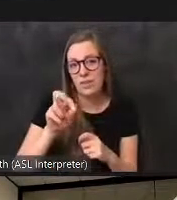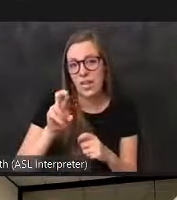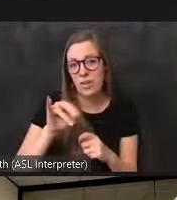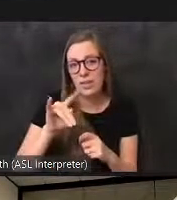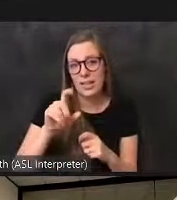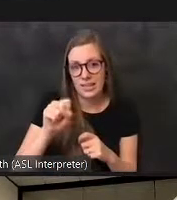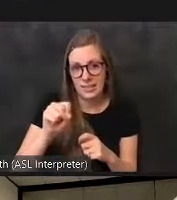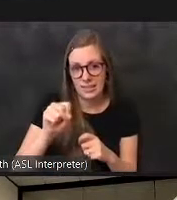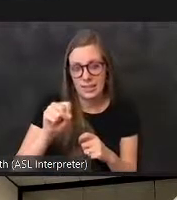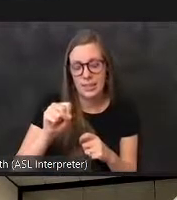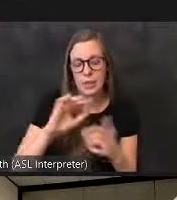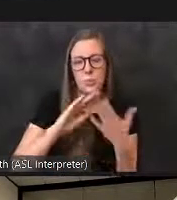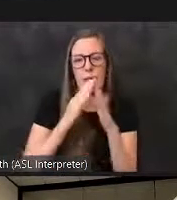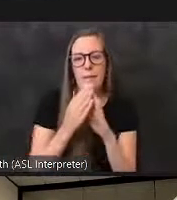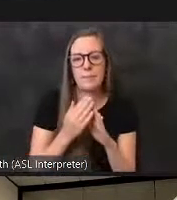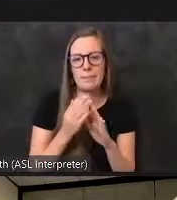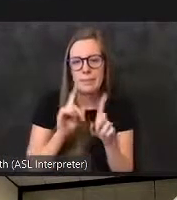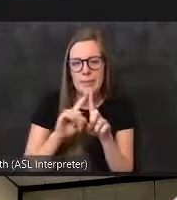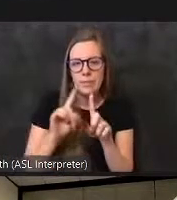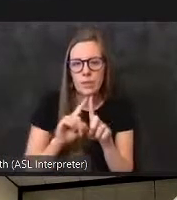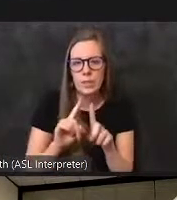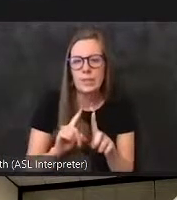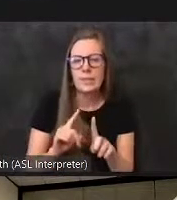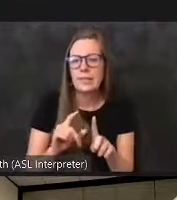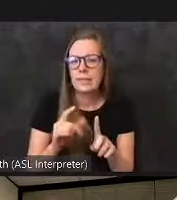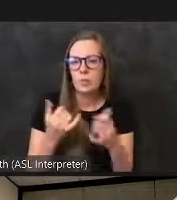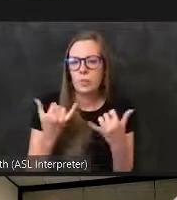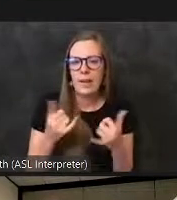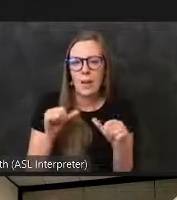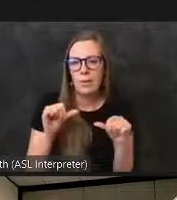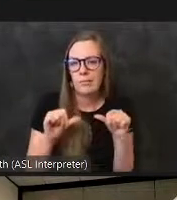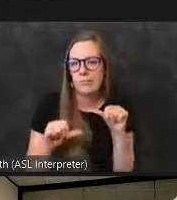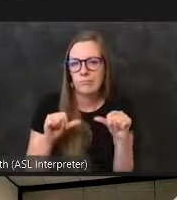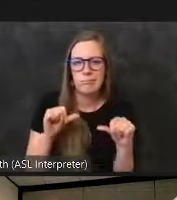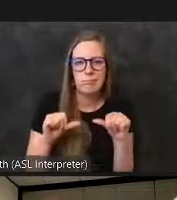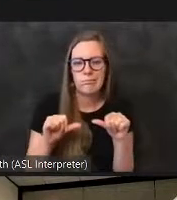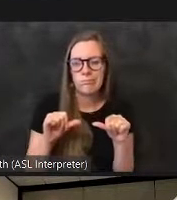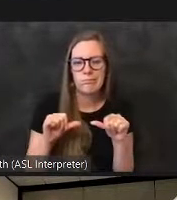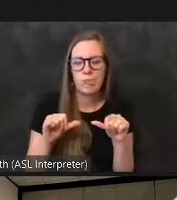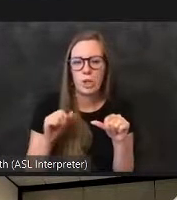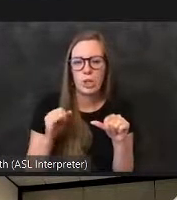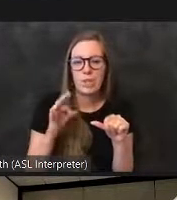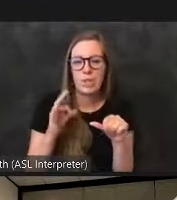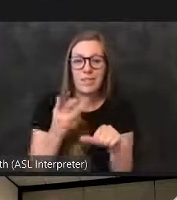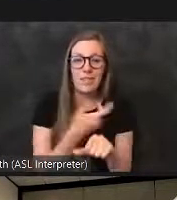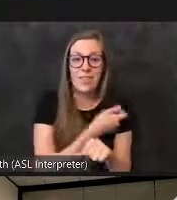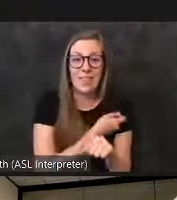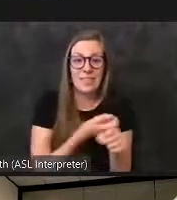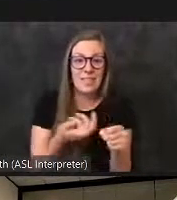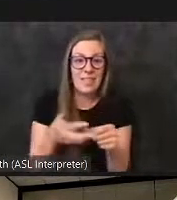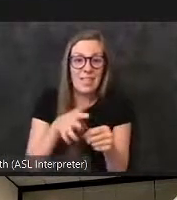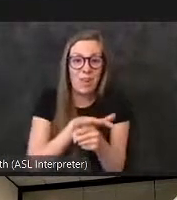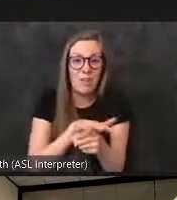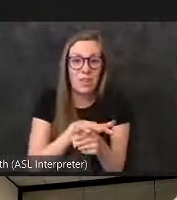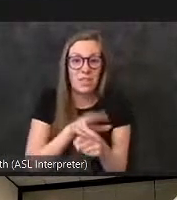Y han producido, han producido, se han reproducido diferentes variantes y no estamos muy seguros si la vacuna cubre la variante.